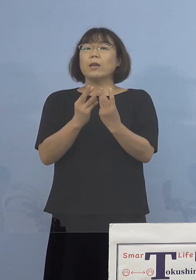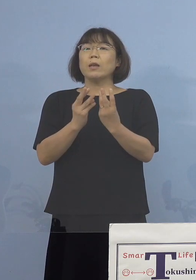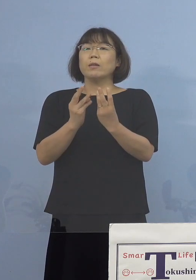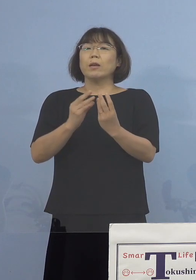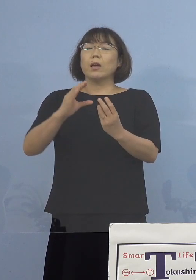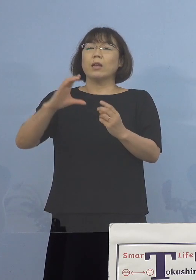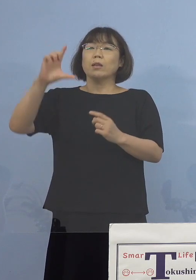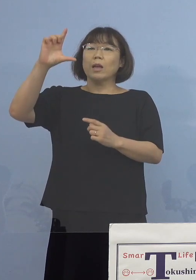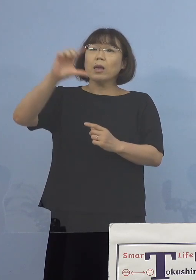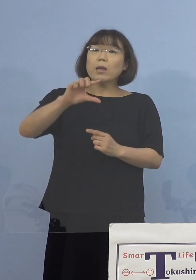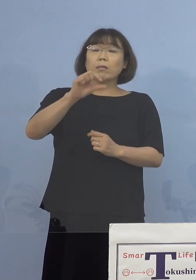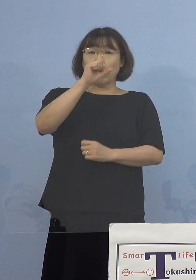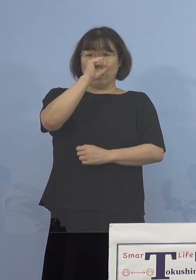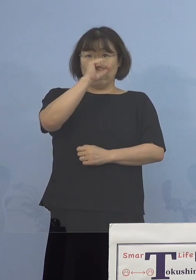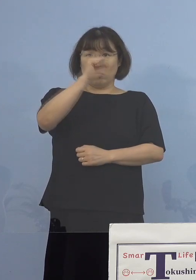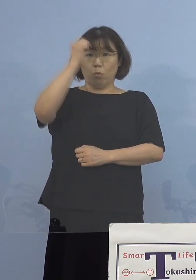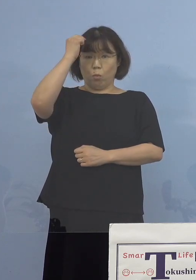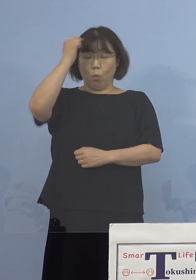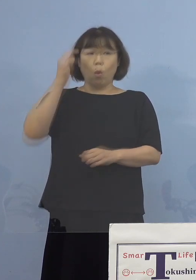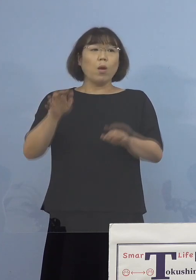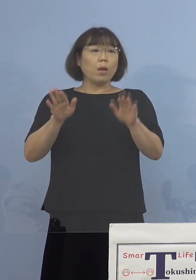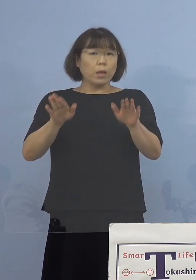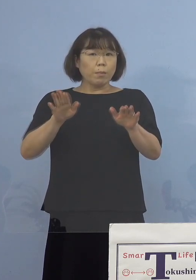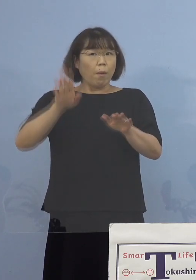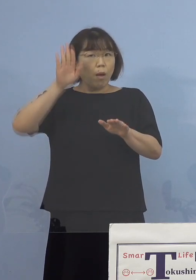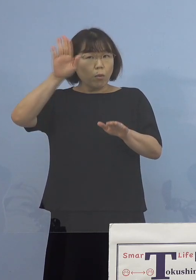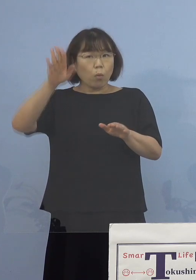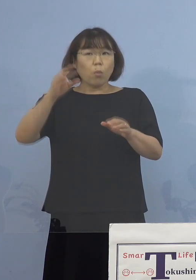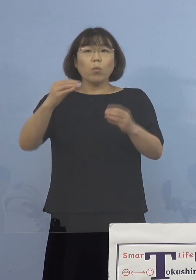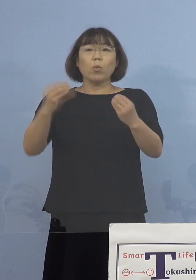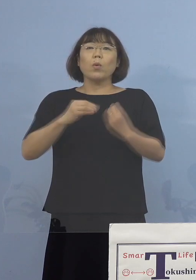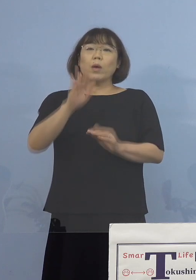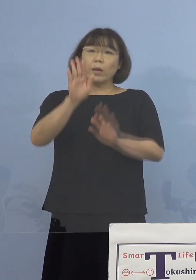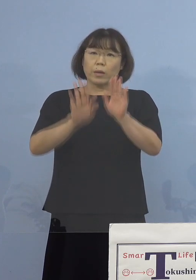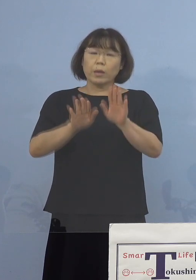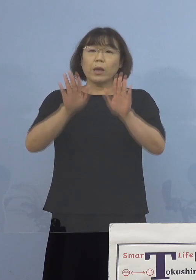なので、今の時点では今後の感染状況 まだ始めたばかりですので